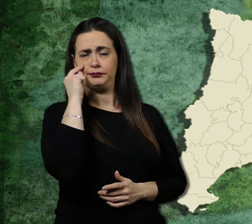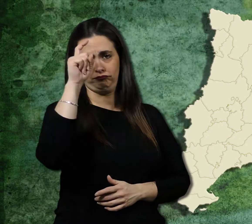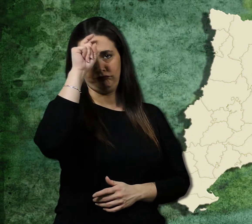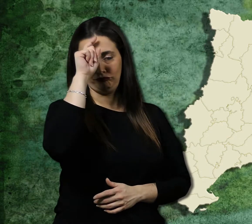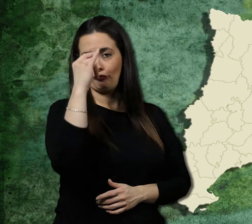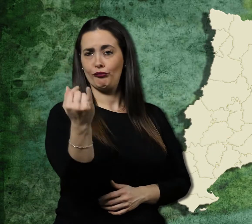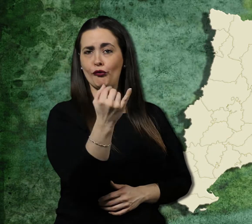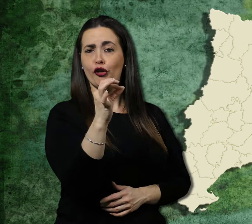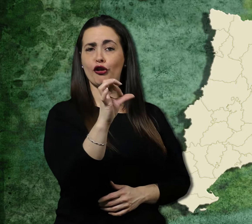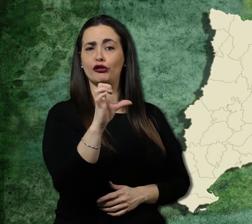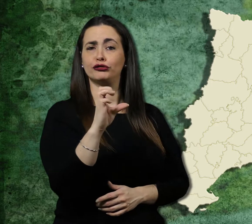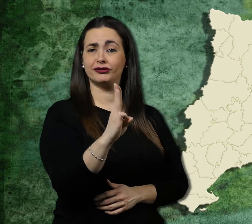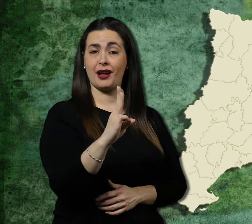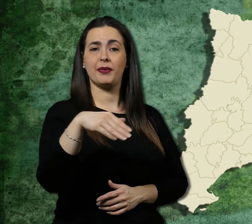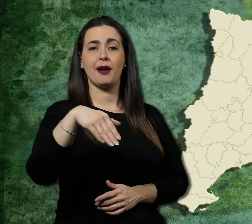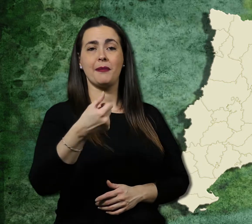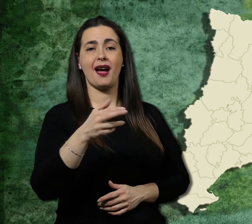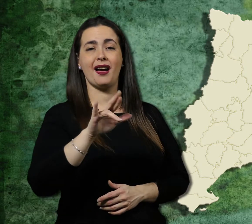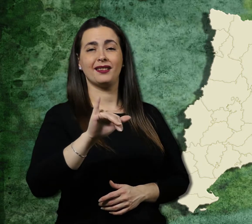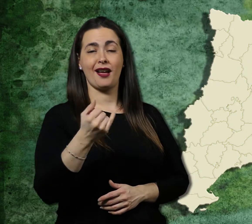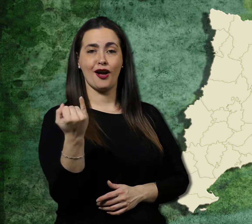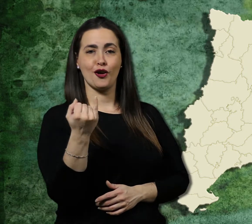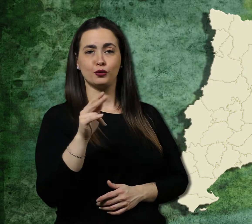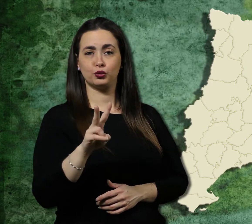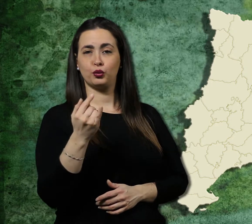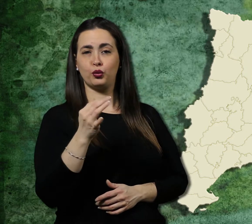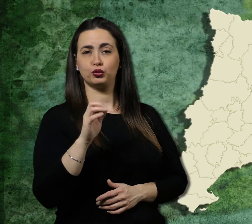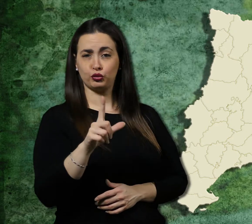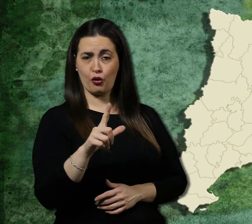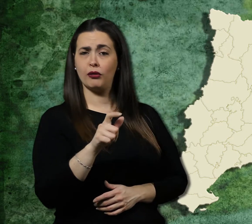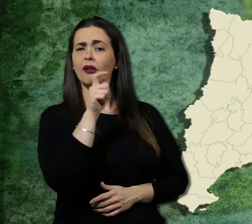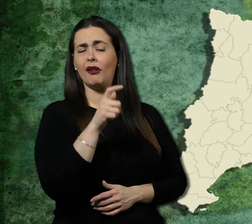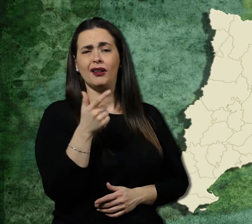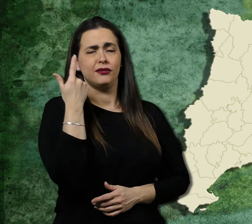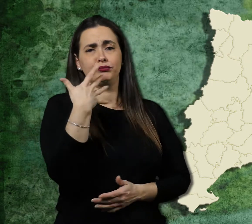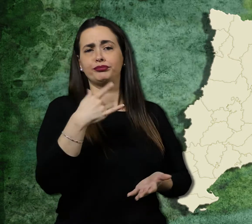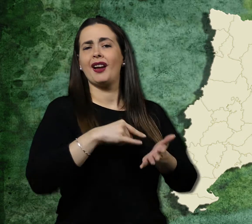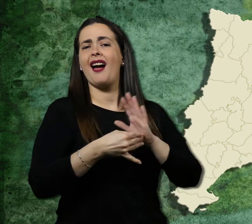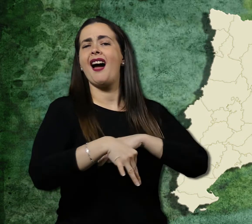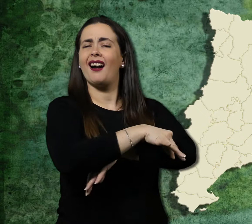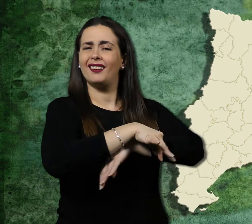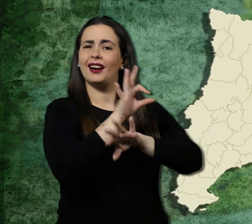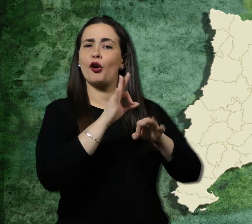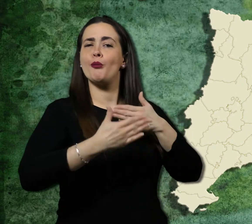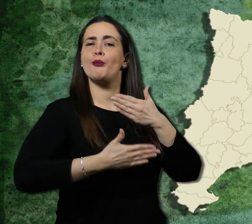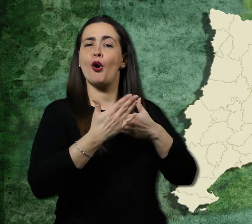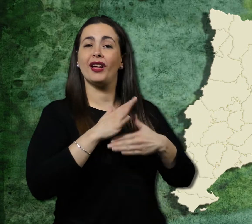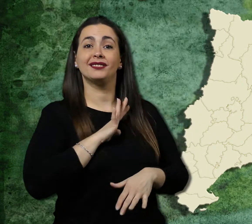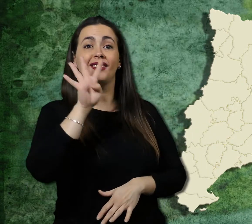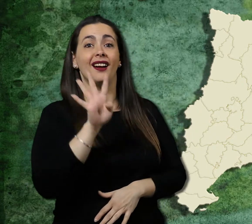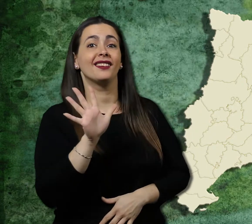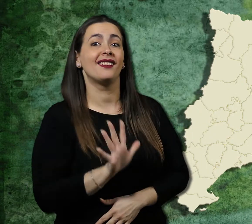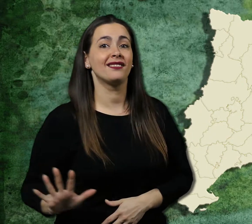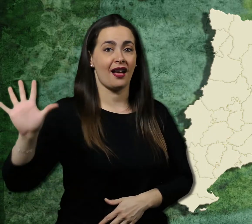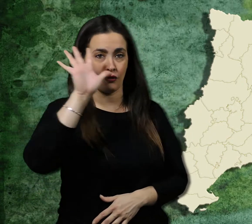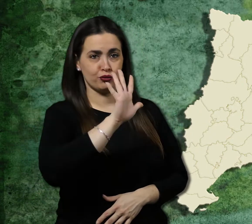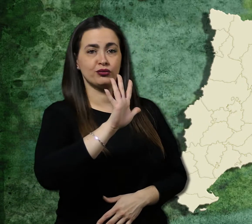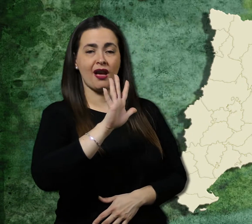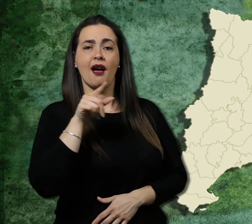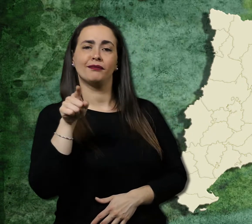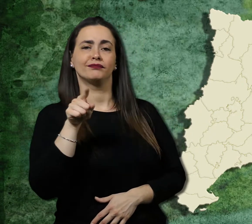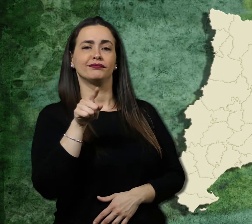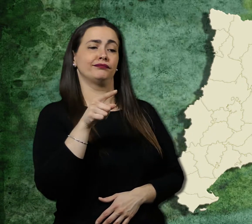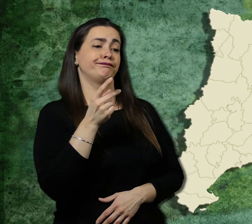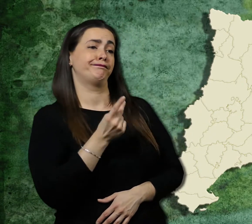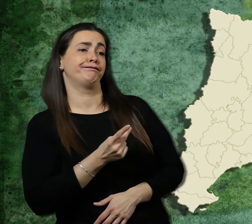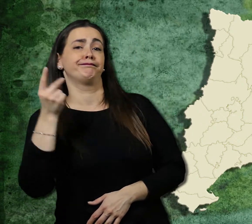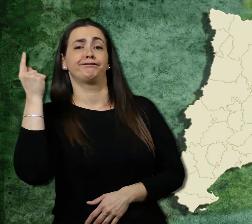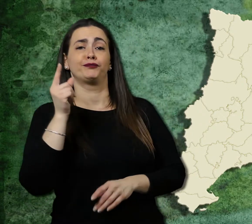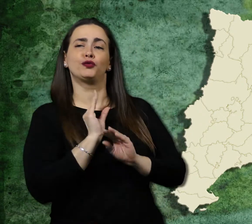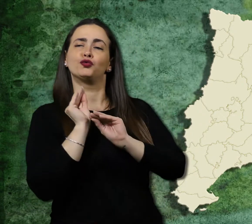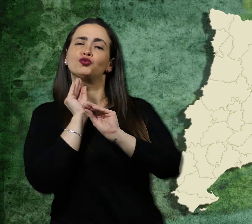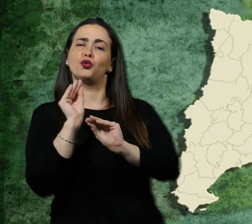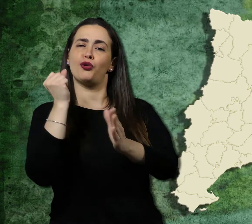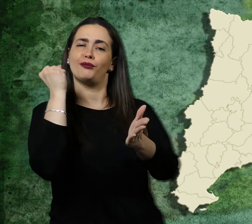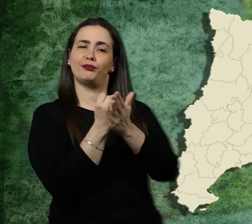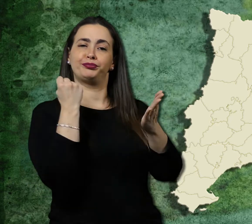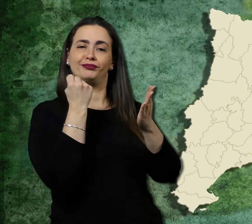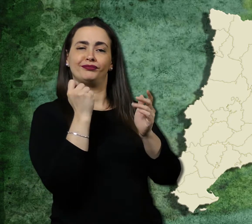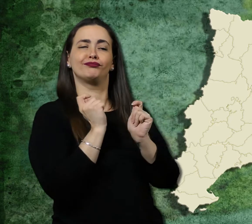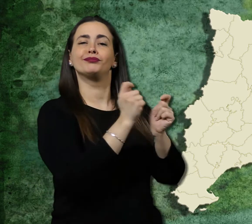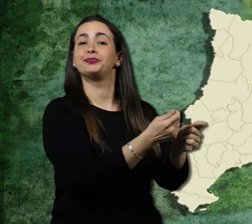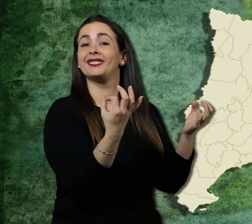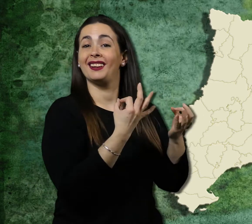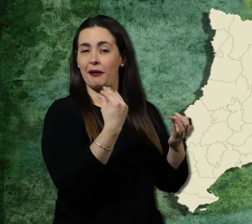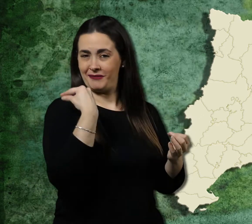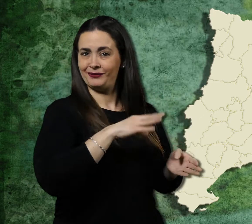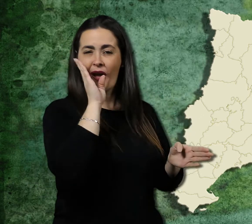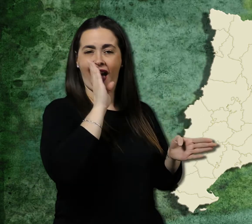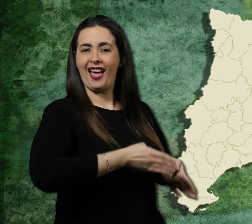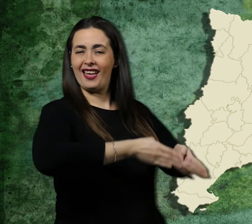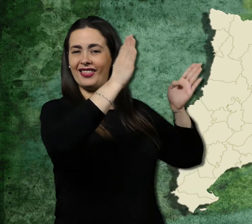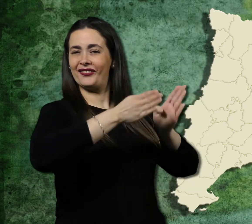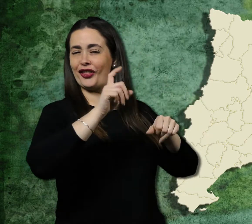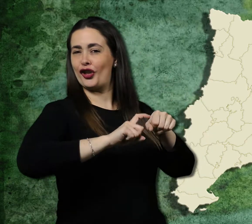El llegat que va deixar Josep M. Jujol, un dels màxims exponents de l'arquitectura modernista a Catalunya,